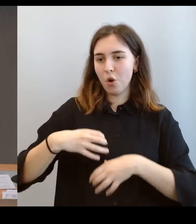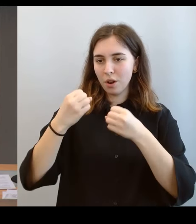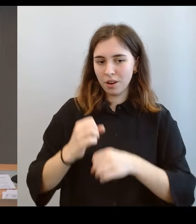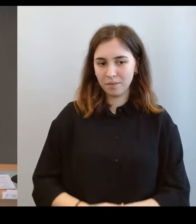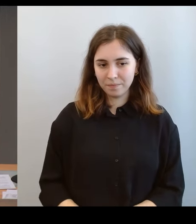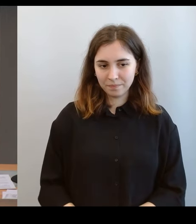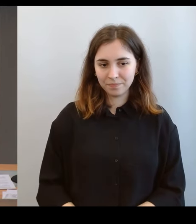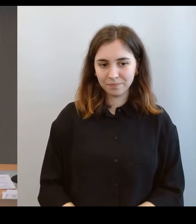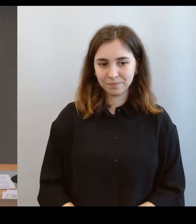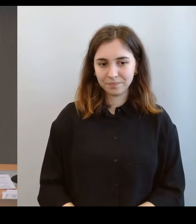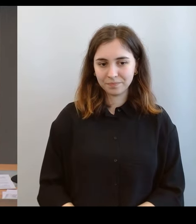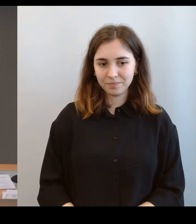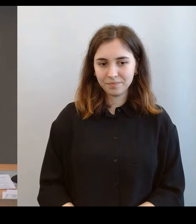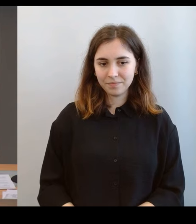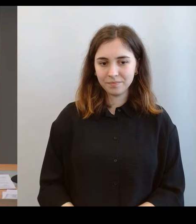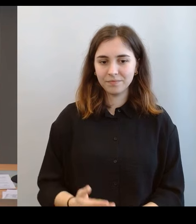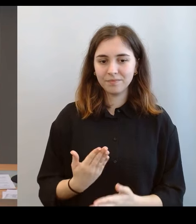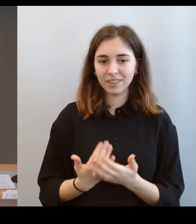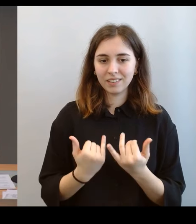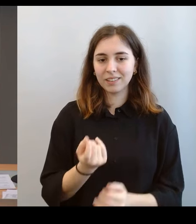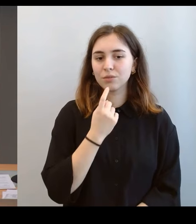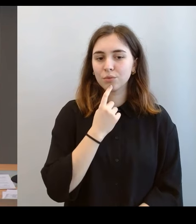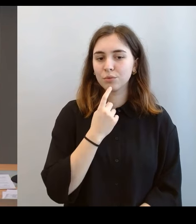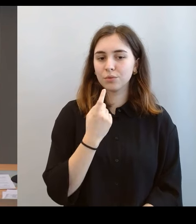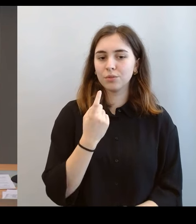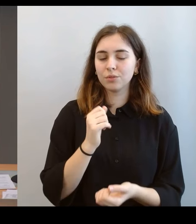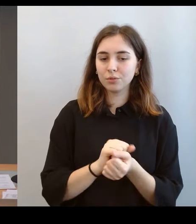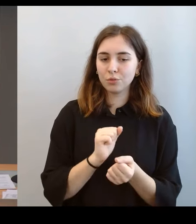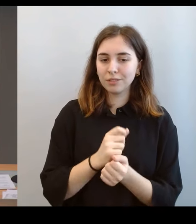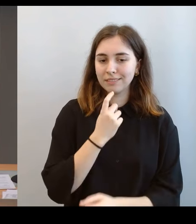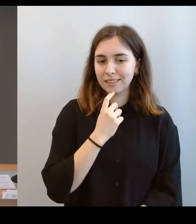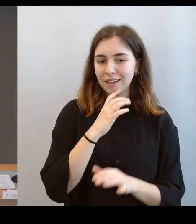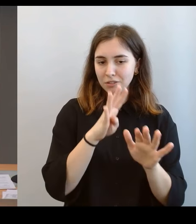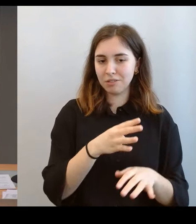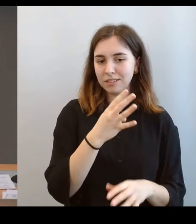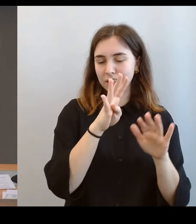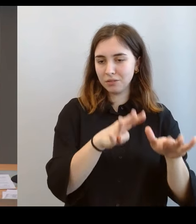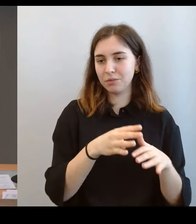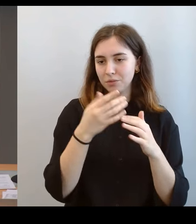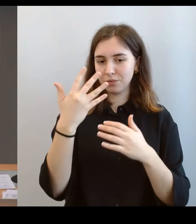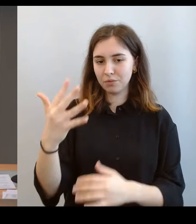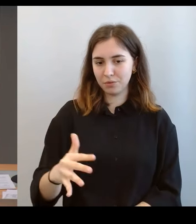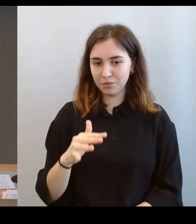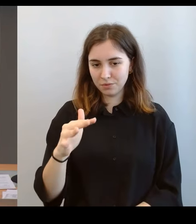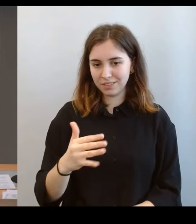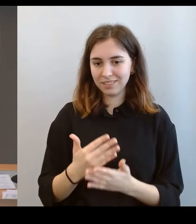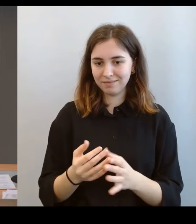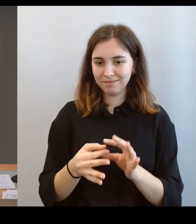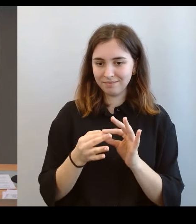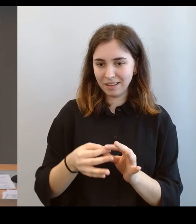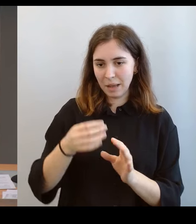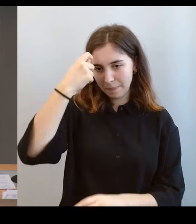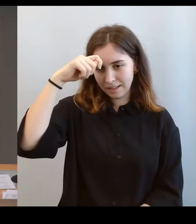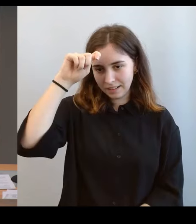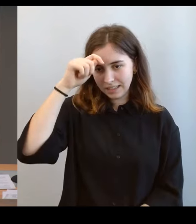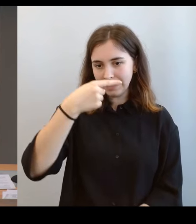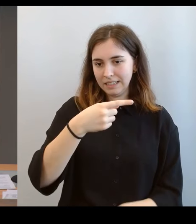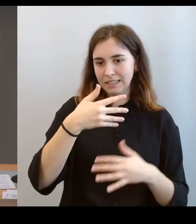stellvertretenden Mitglieds der G 10 Kommission des Landes Berlin. Tagesordnungspunkt sechs Drucksache 19/931006.